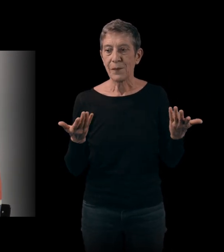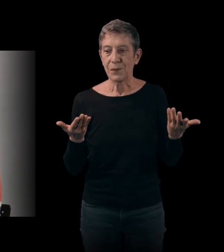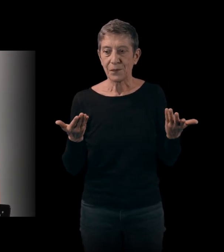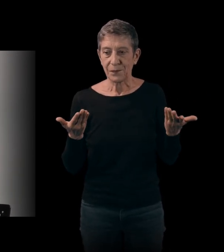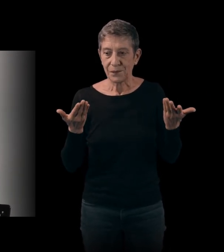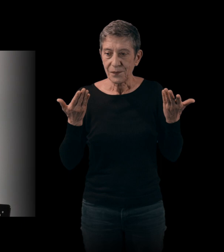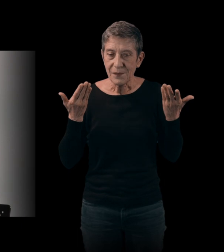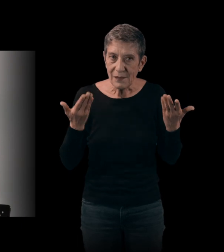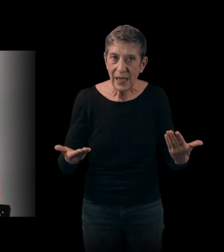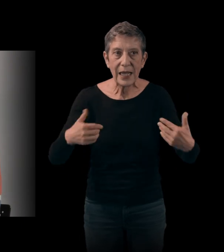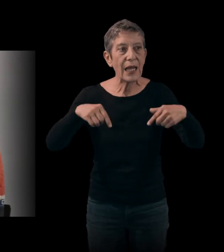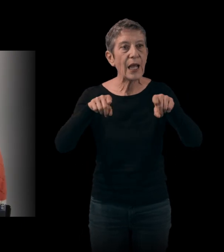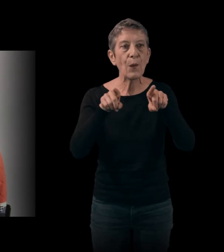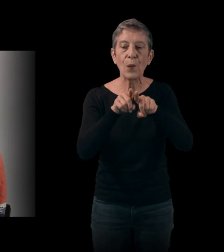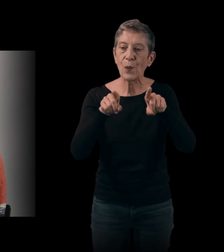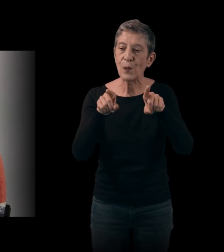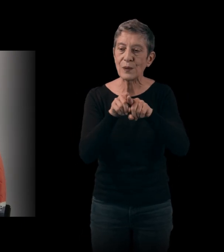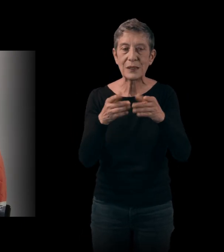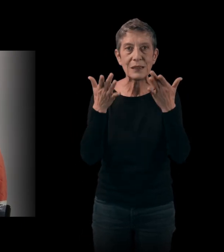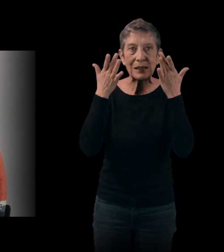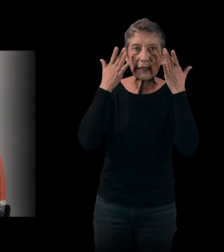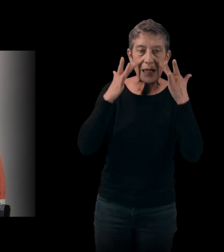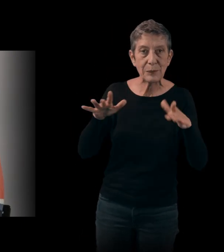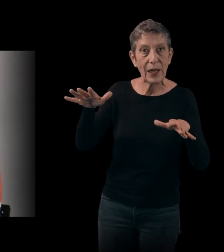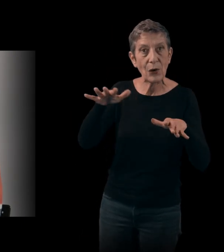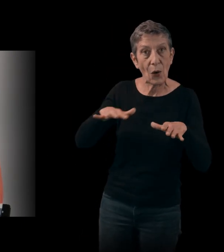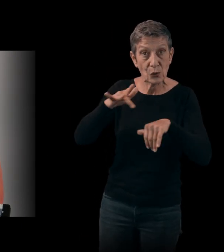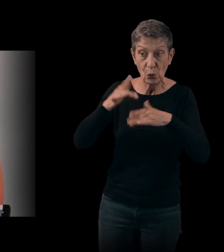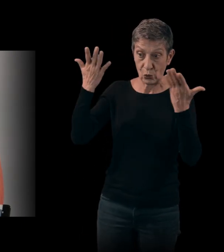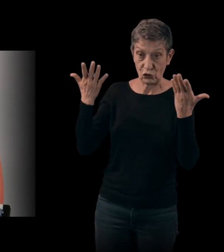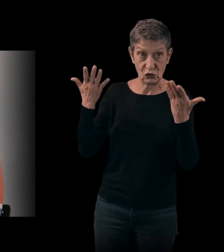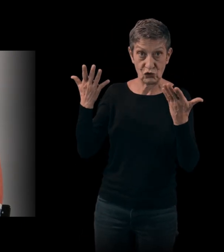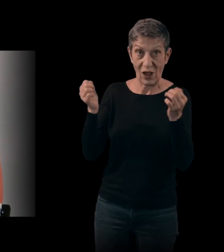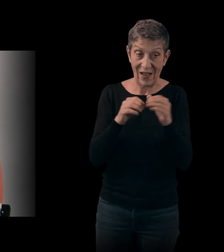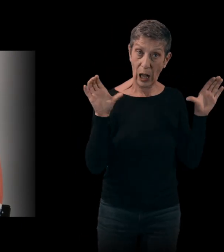cette expérience aussi avec les Paul Eluard, c'était aussi une façon,